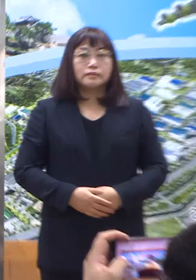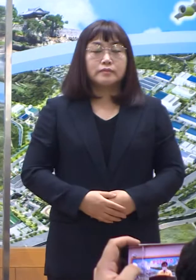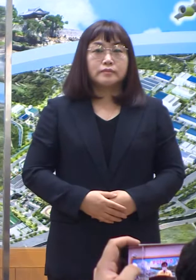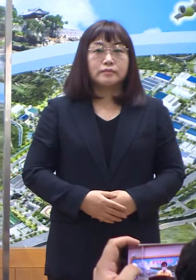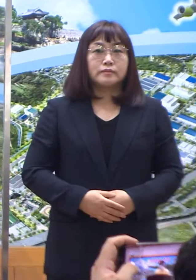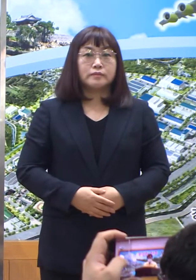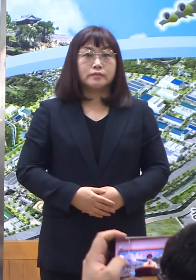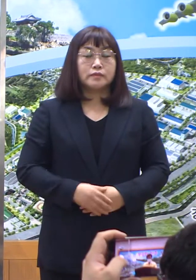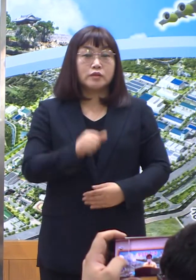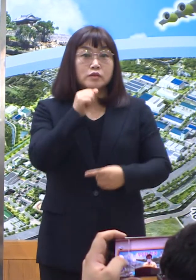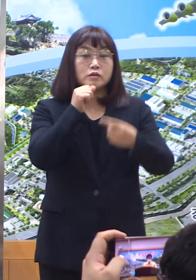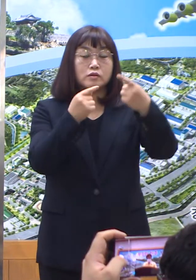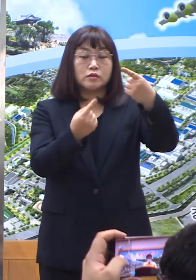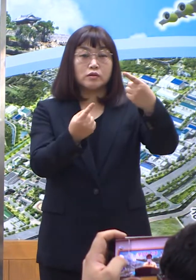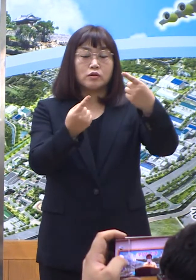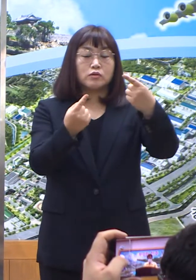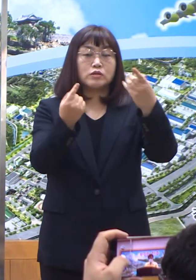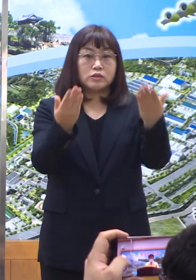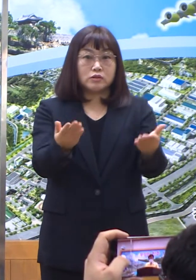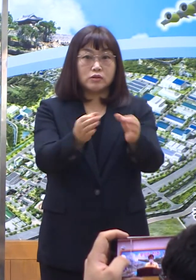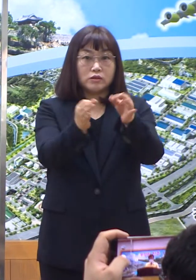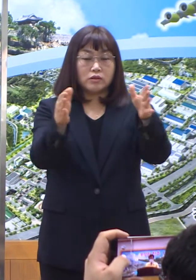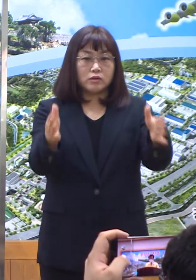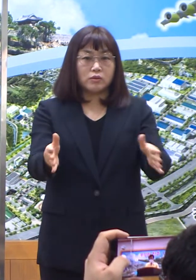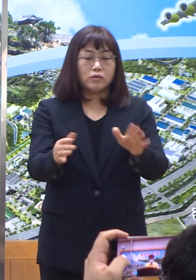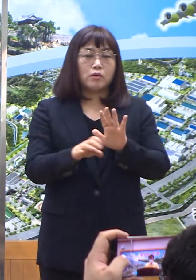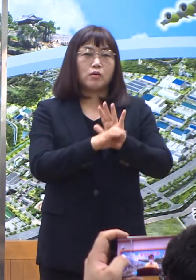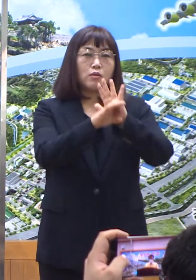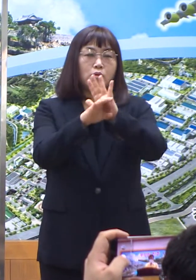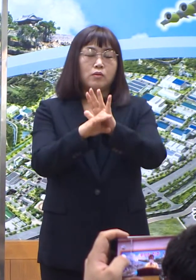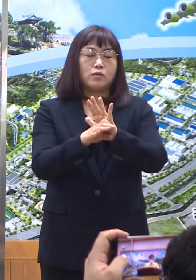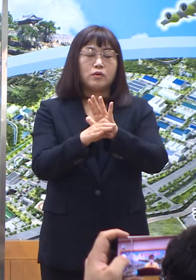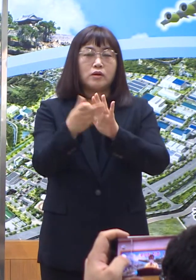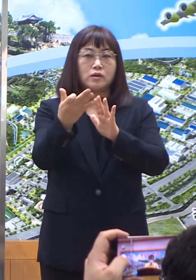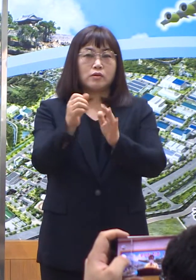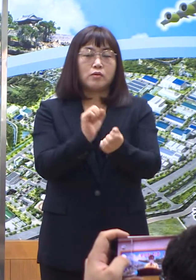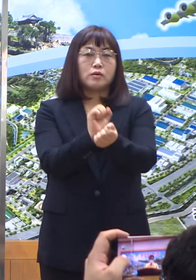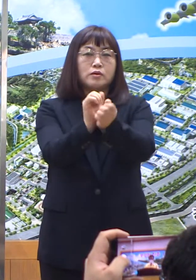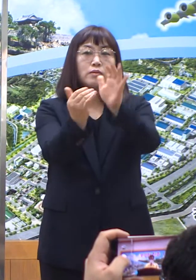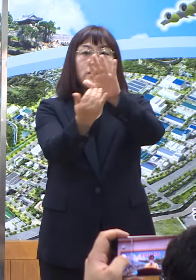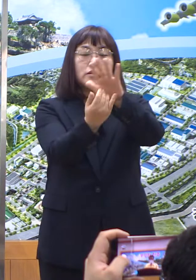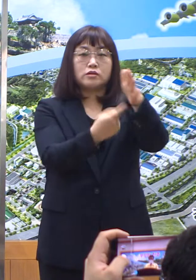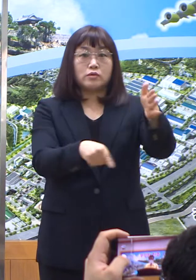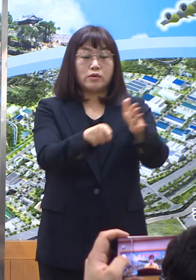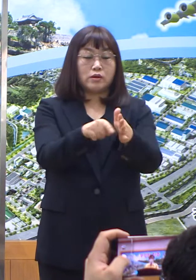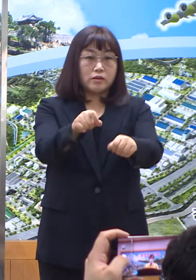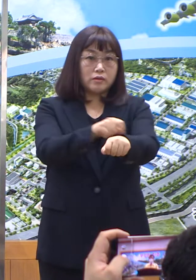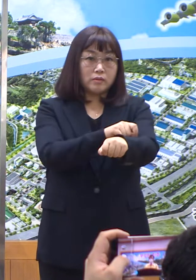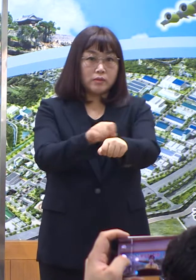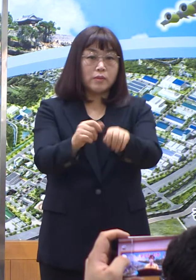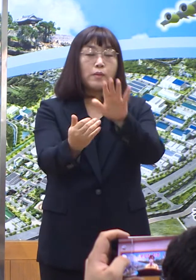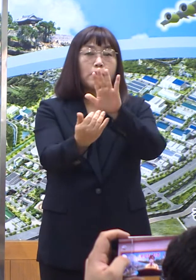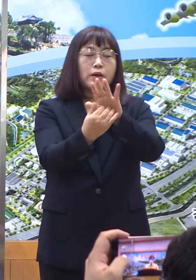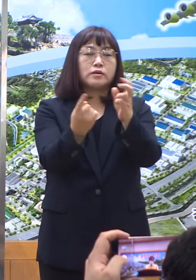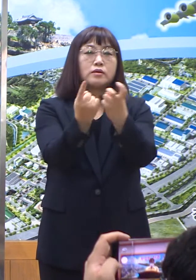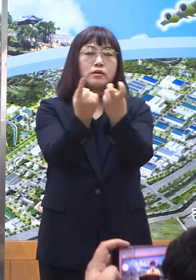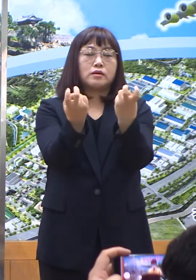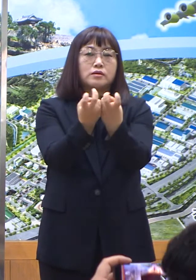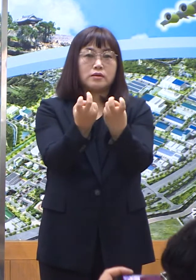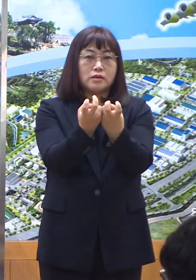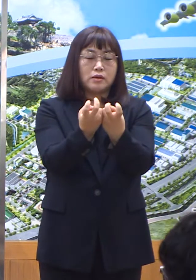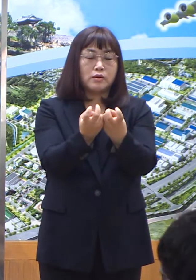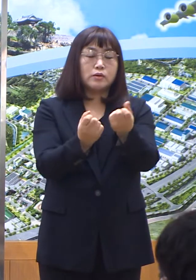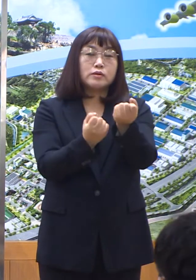설 연휴 코로나19 확산 방지를 위한 특별방역대책 중심으로 브리핑을 시작하겠습니다.